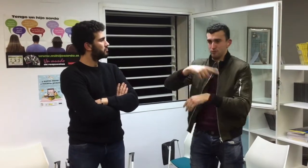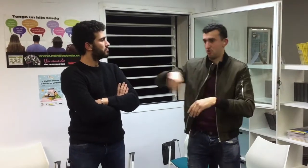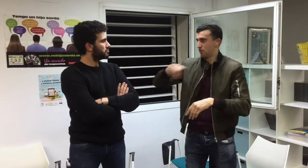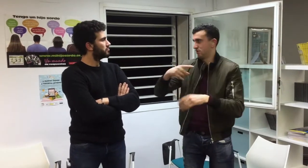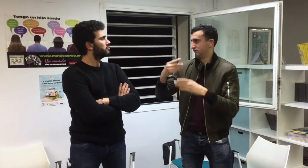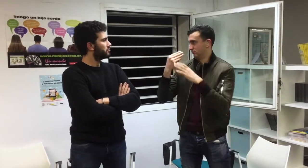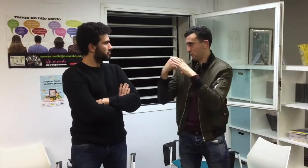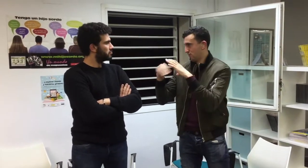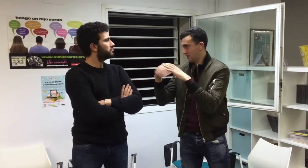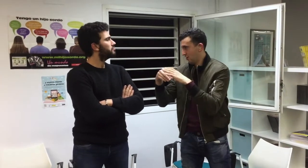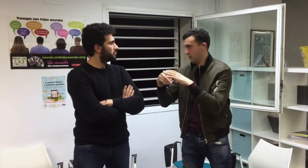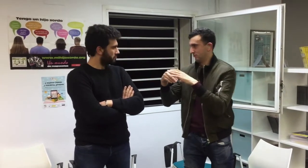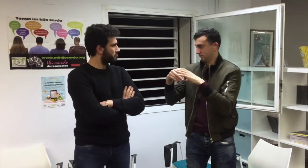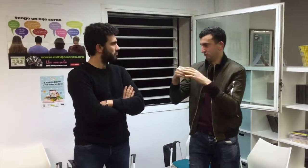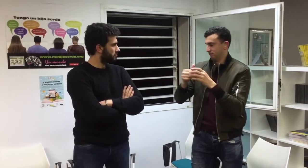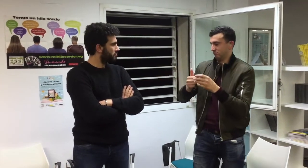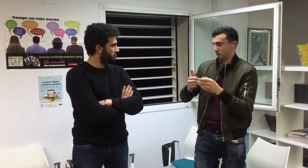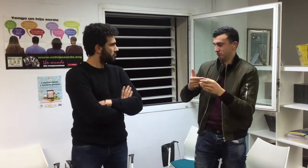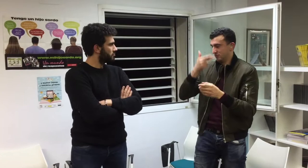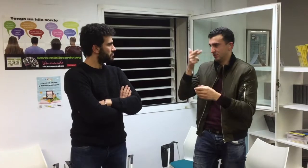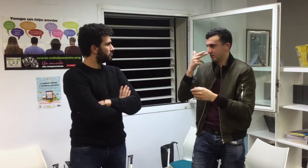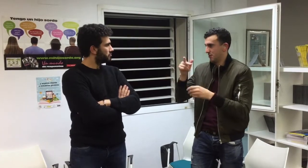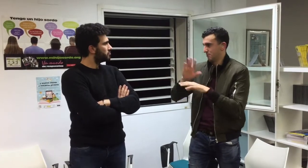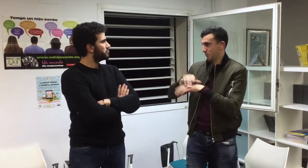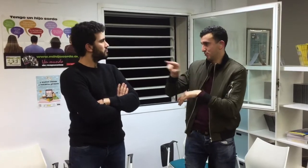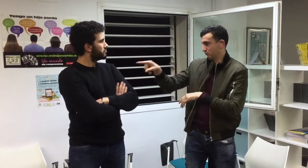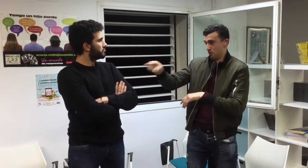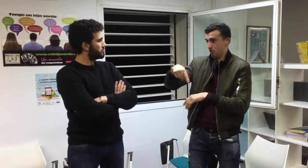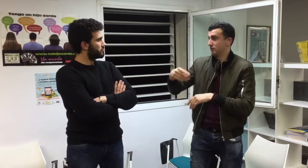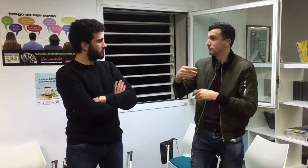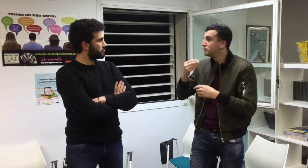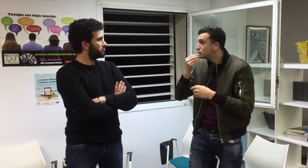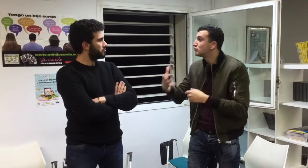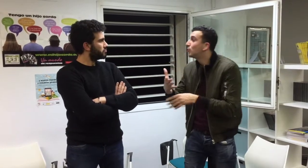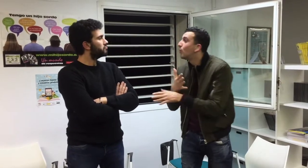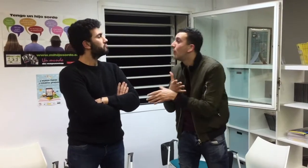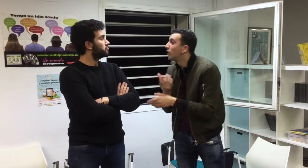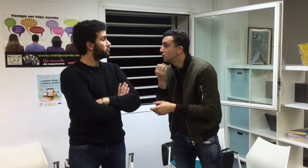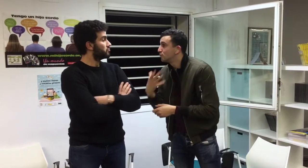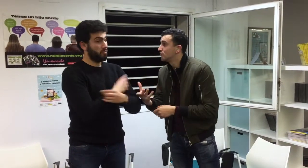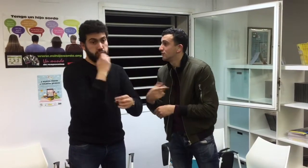Me gustaría agradecer a la CJS-CNSE, nos ha resultado todo divertido. ¿Verdad?